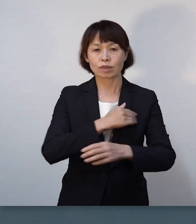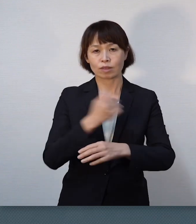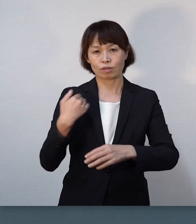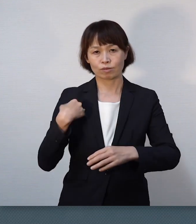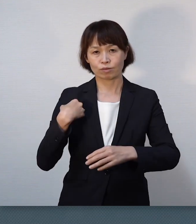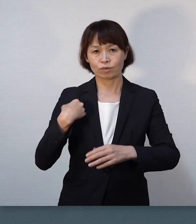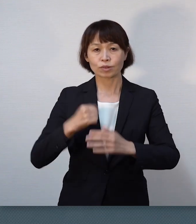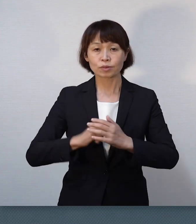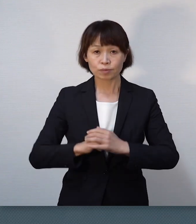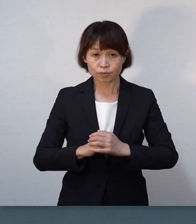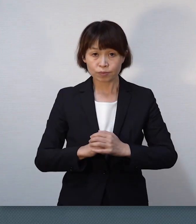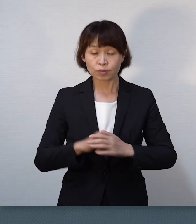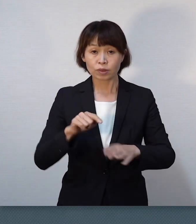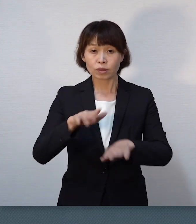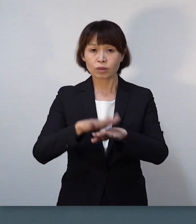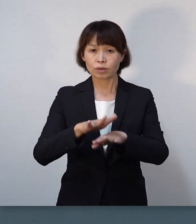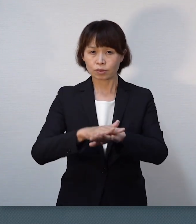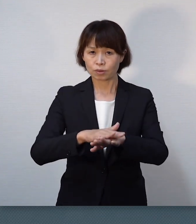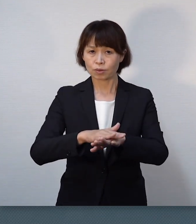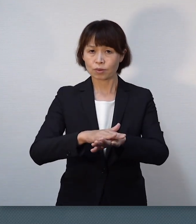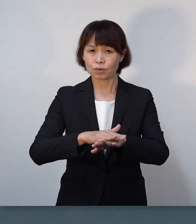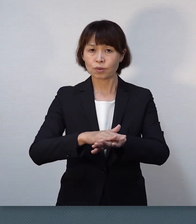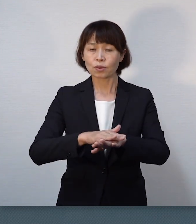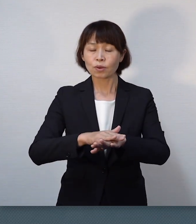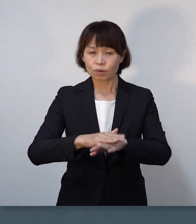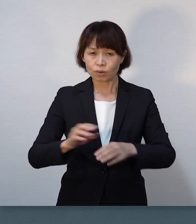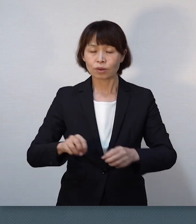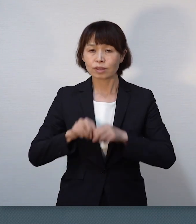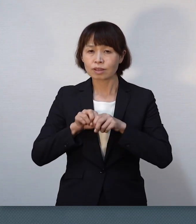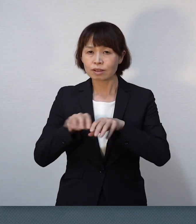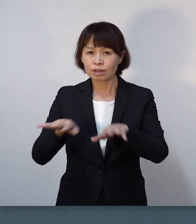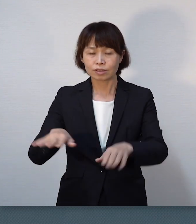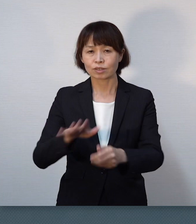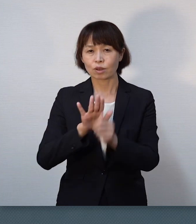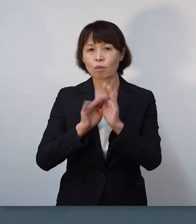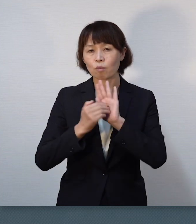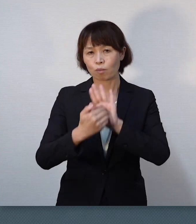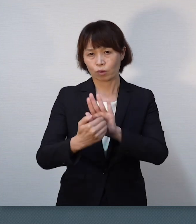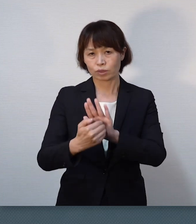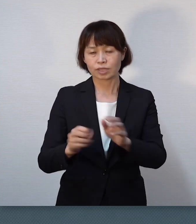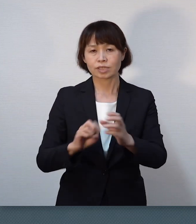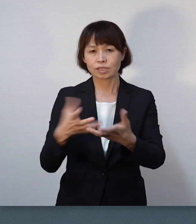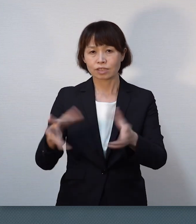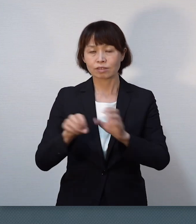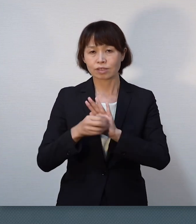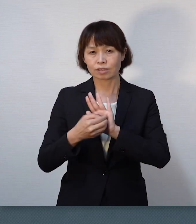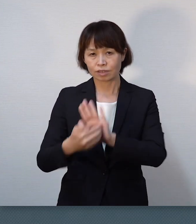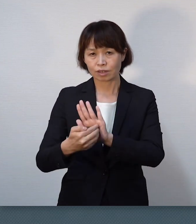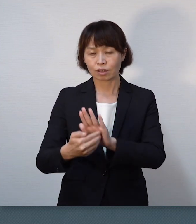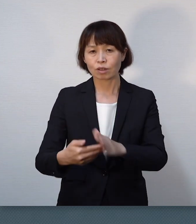こういったことを通じて、感染拡大防止、 クラスター防止に努めていきたいと考えています